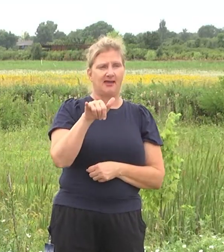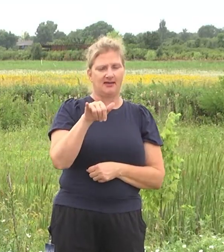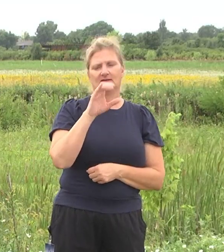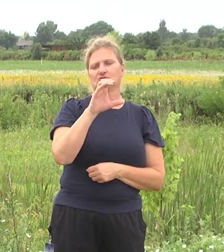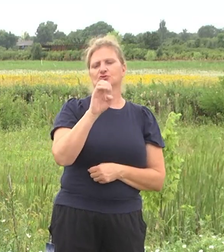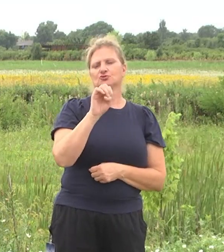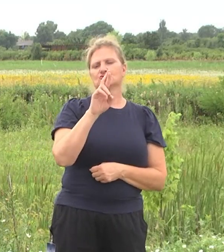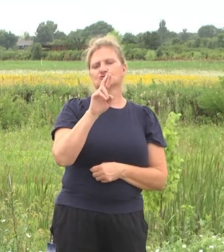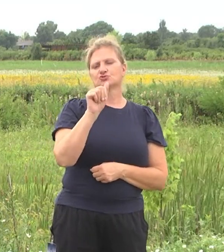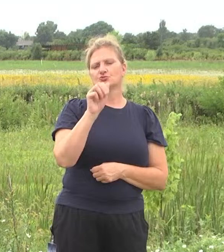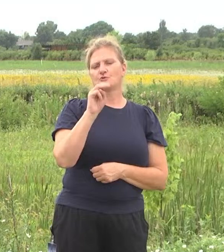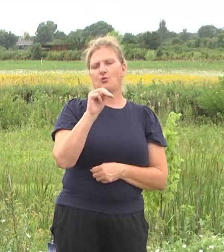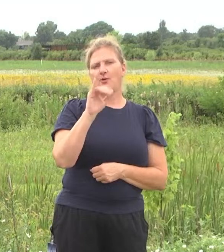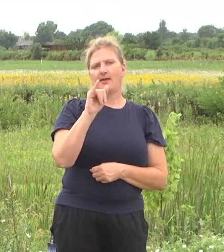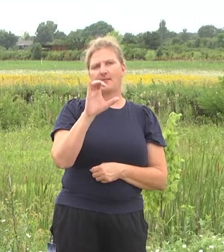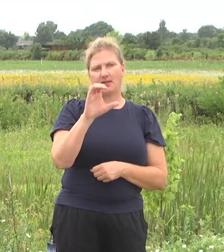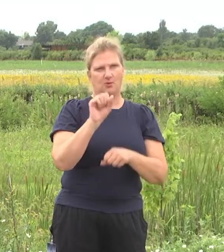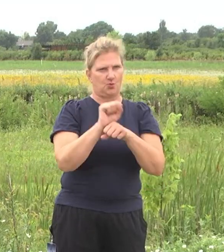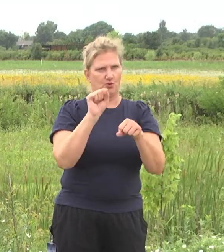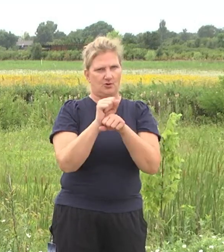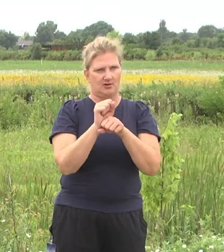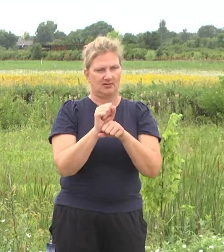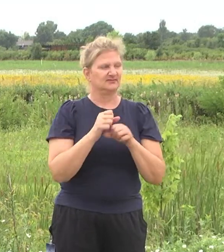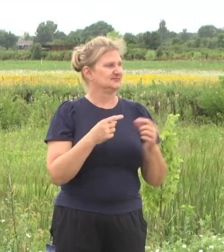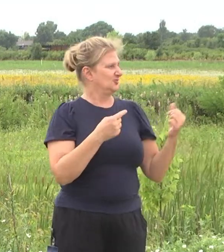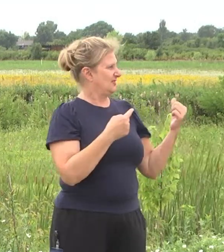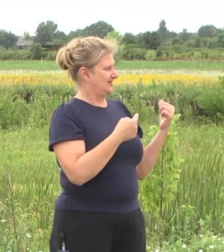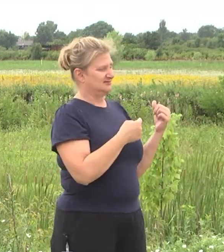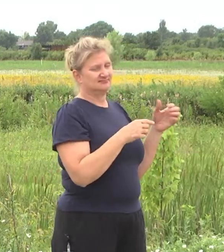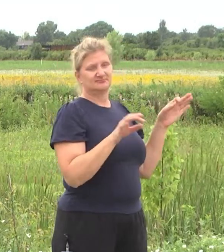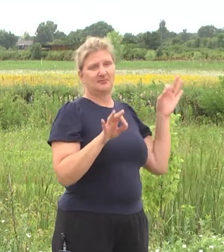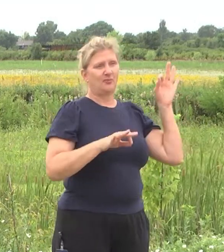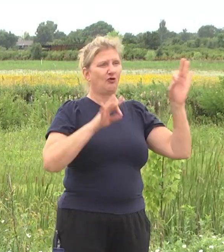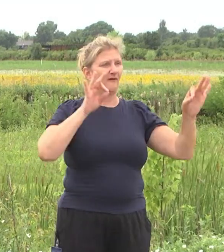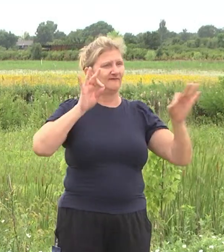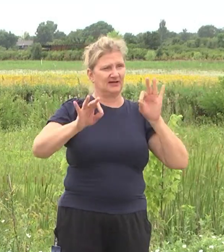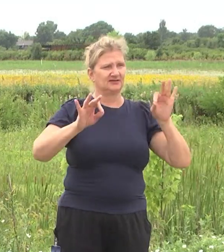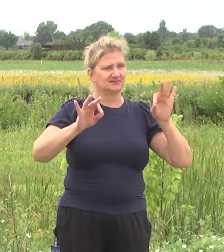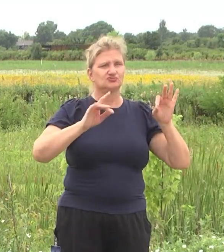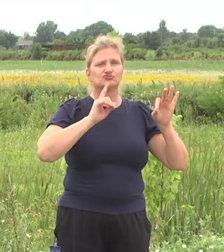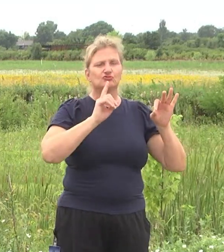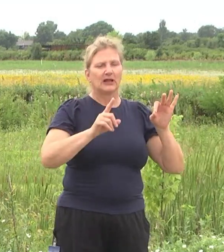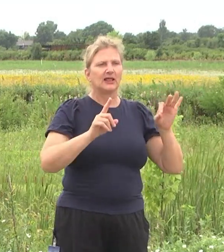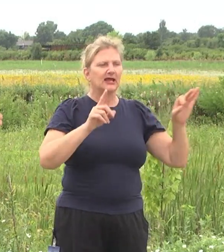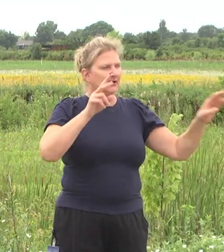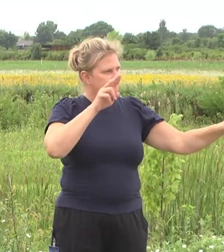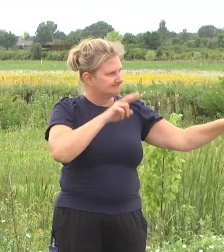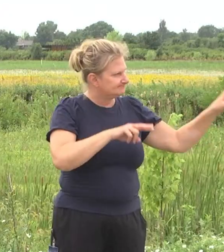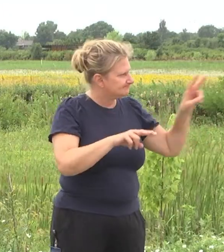oportunidad perfecta para hacerlo. Para observar cómo se usaba el área, cómo se usaba,